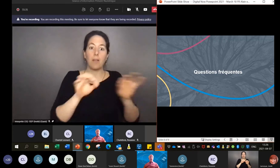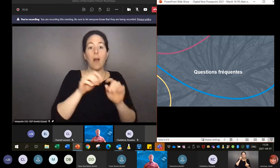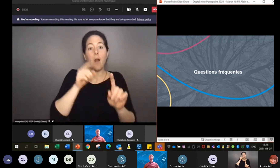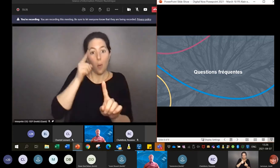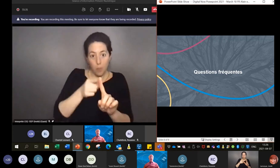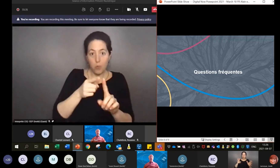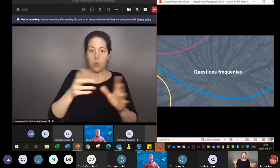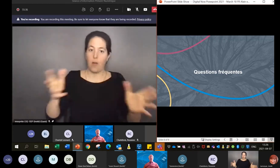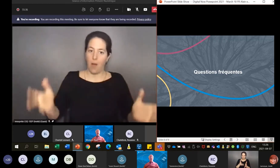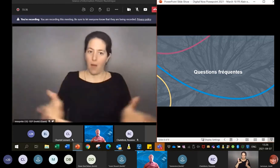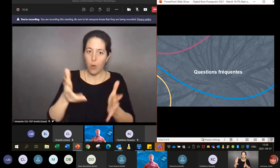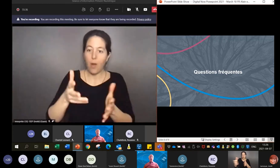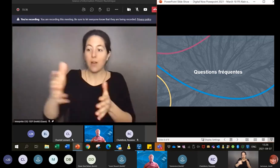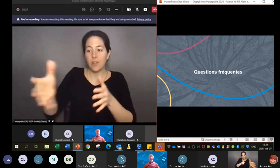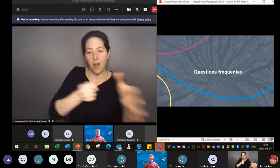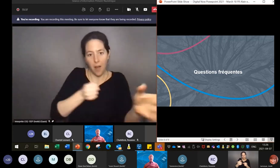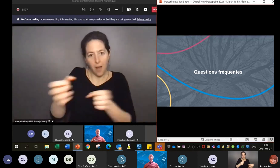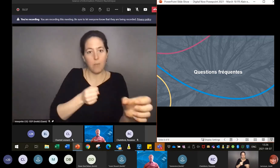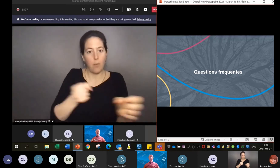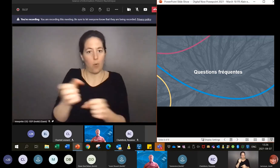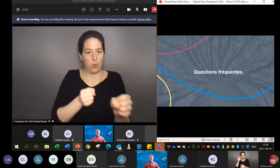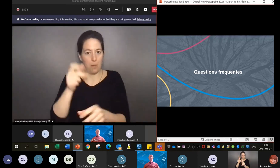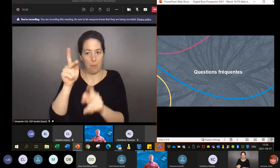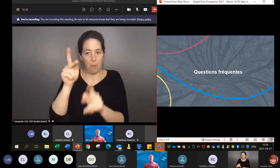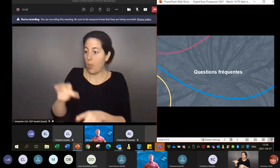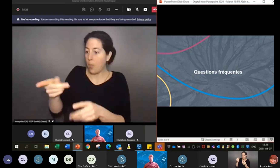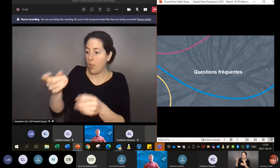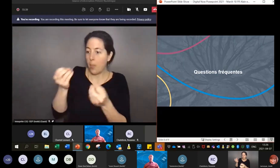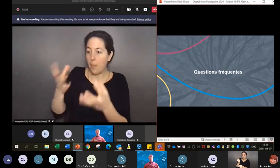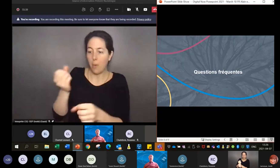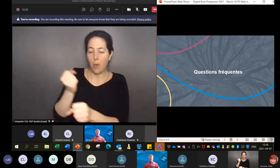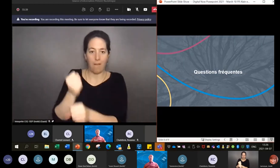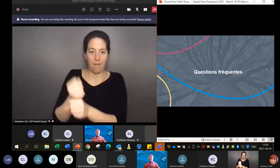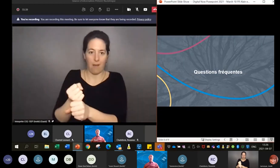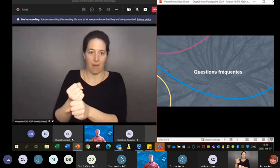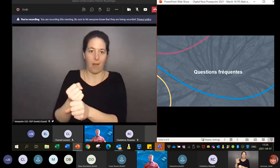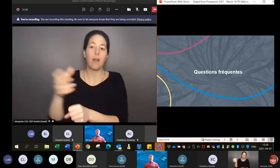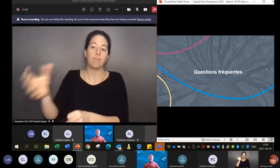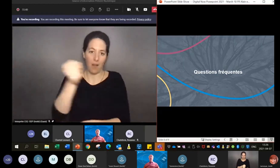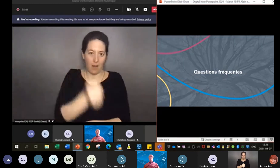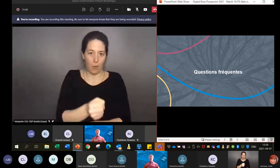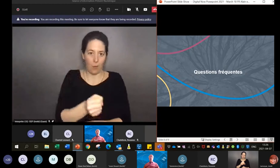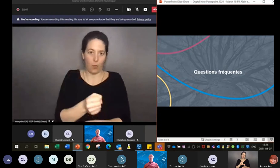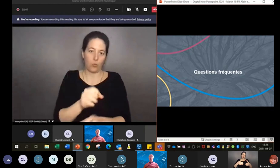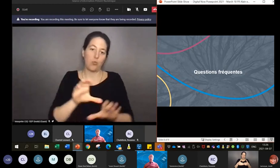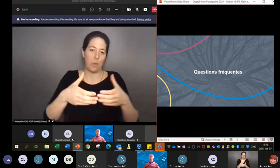artistique qui n’ont pas de travail, et il est important de se rappeler que ce